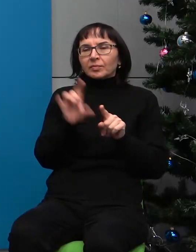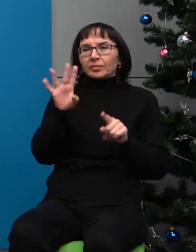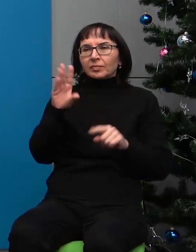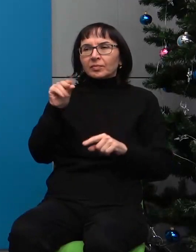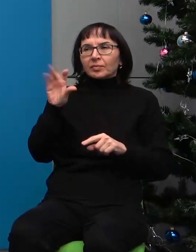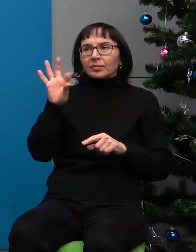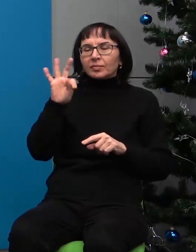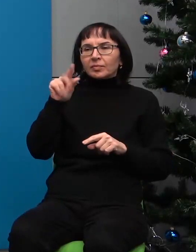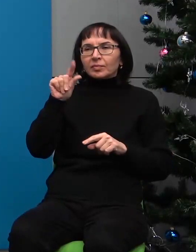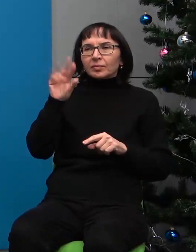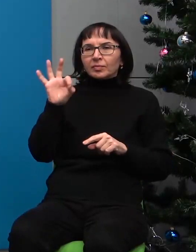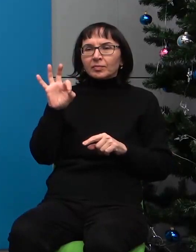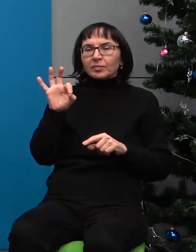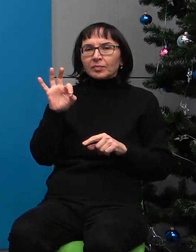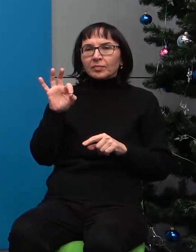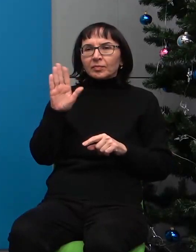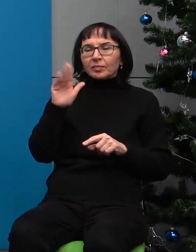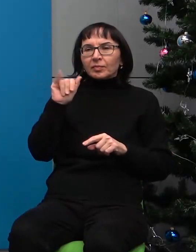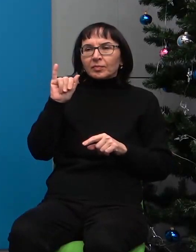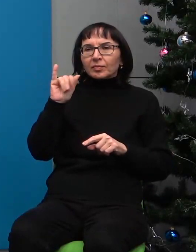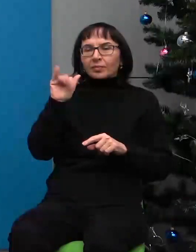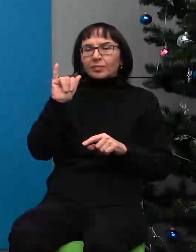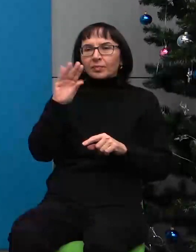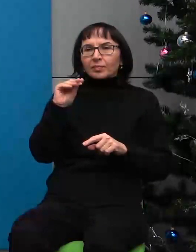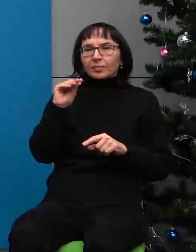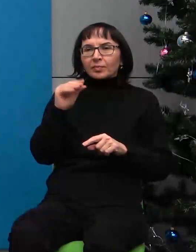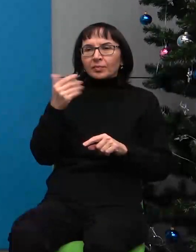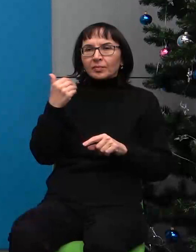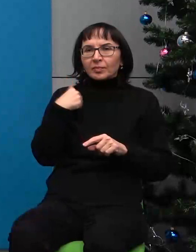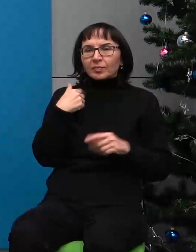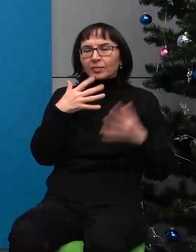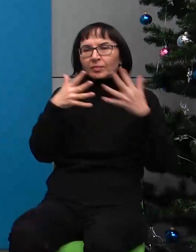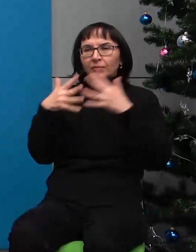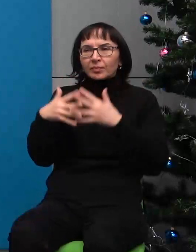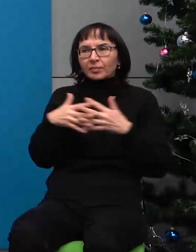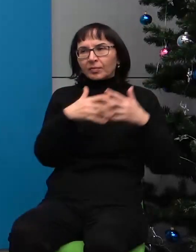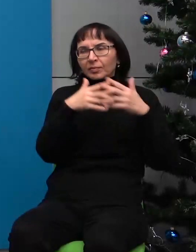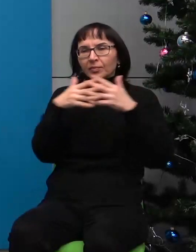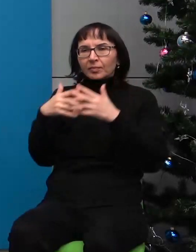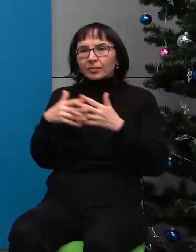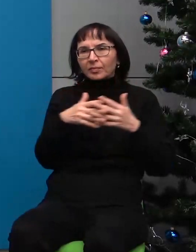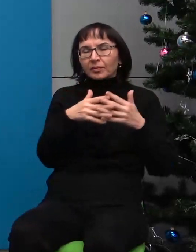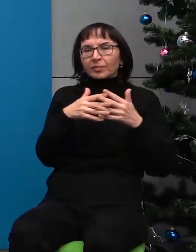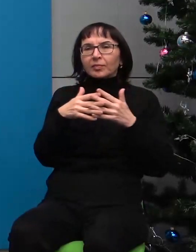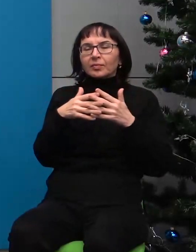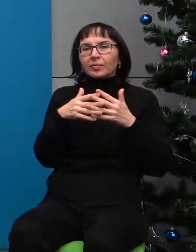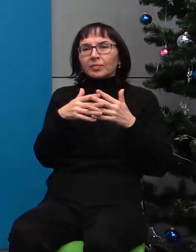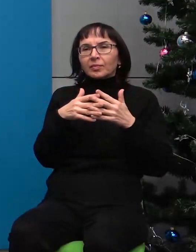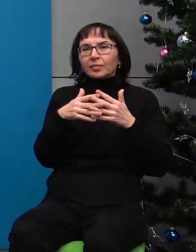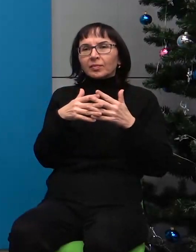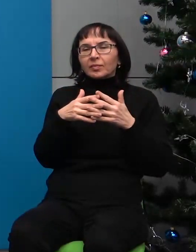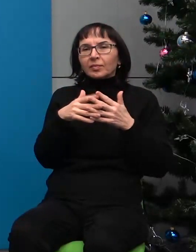I Barbie został amerykańskim szpiegiem.